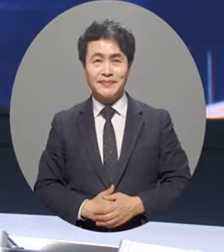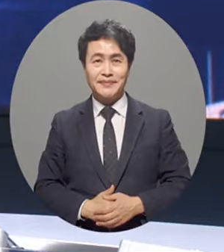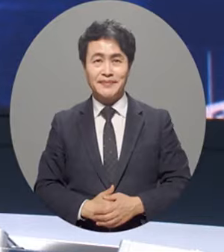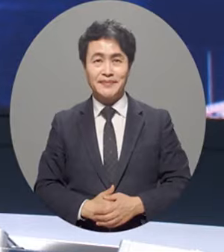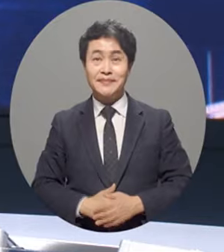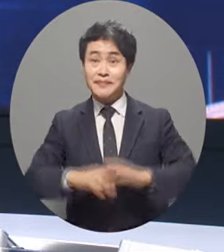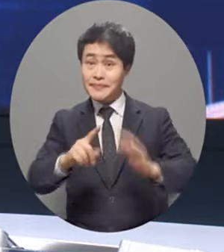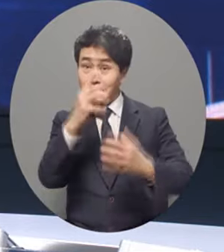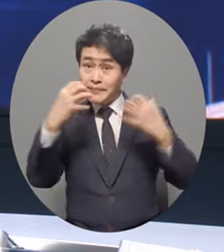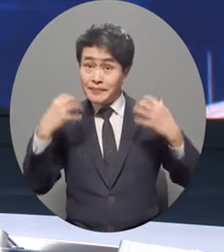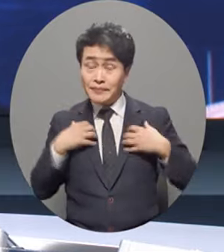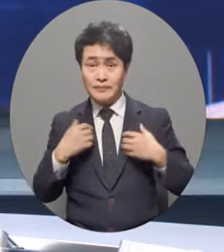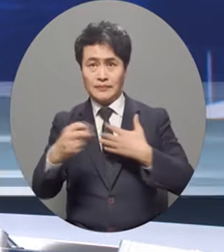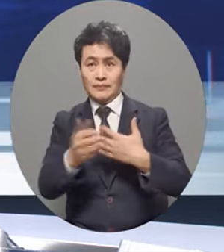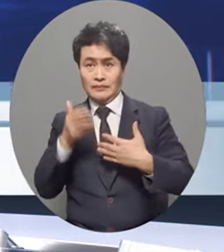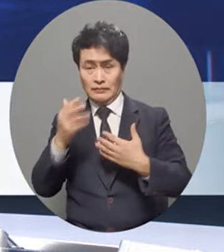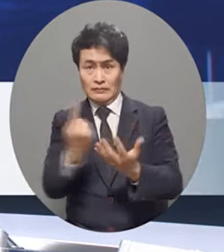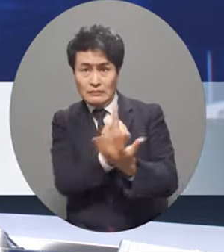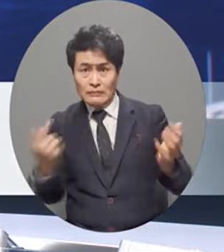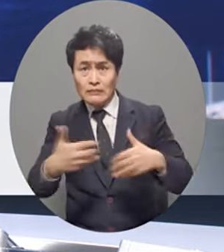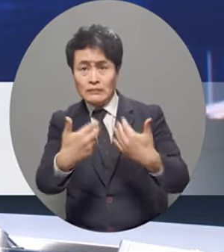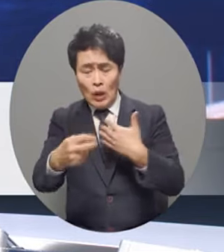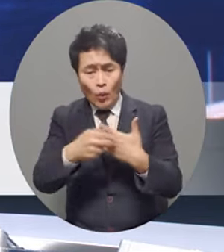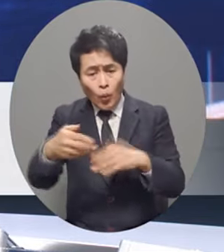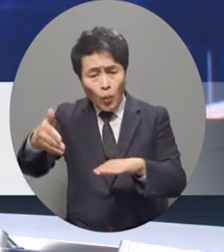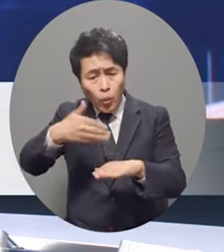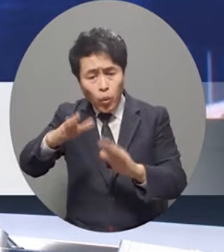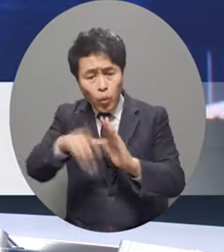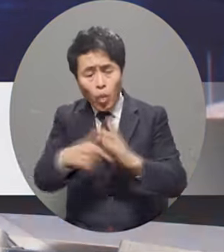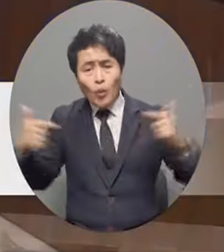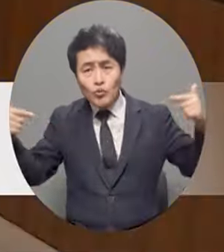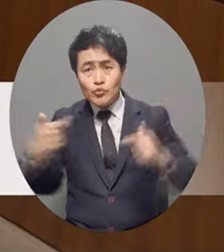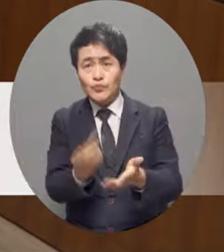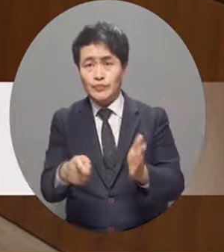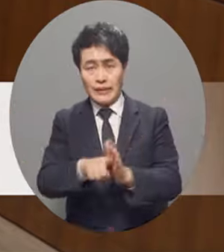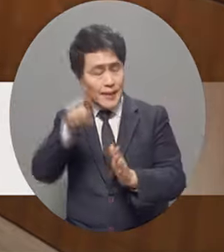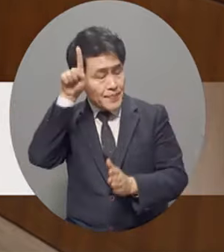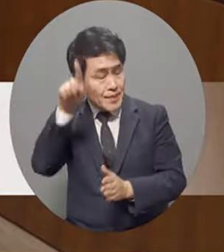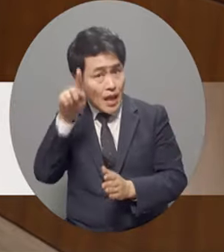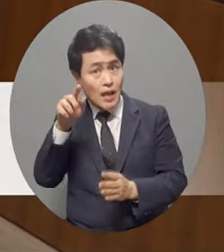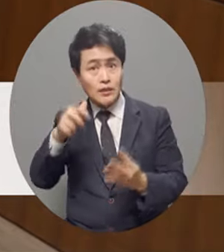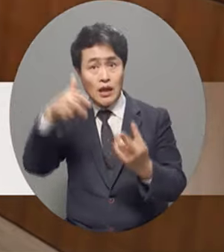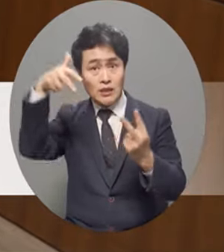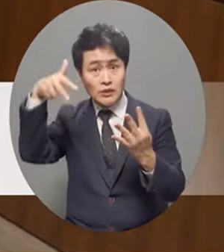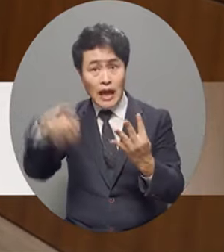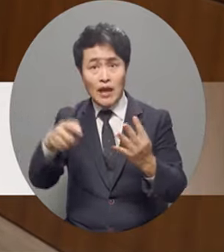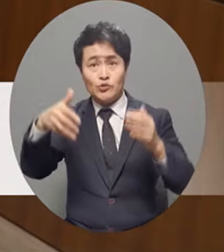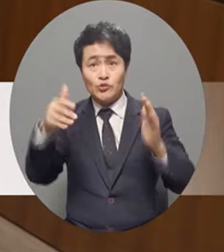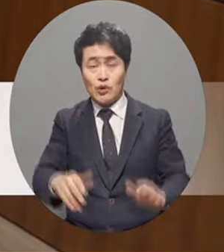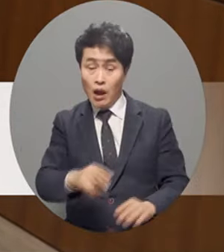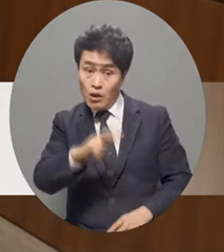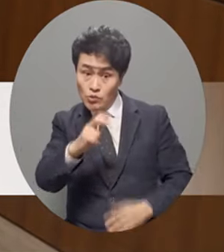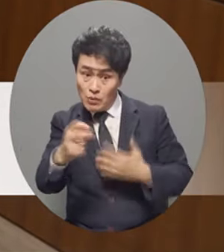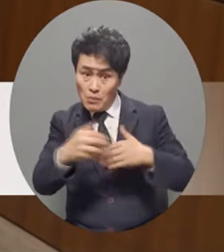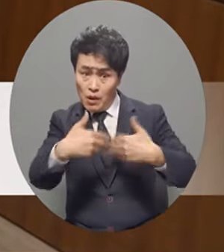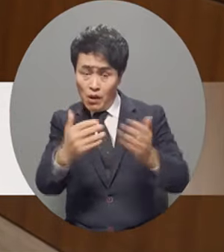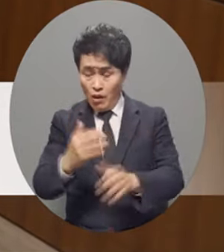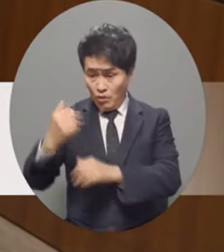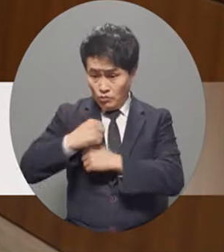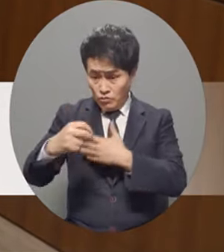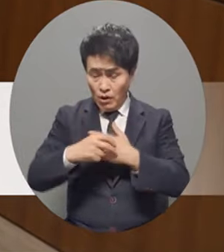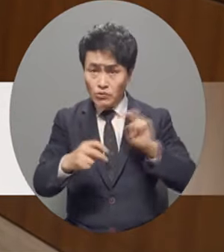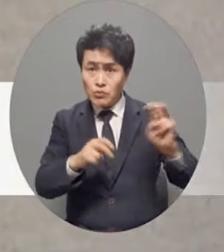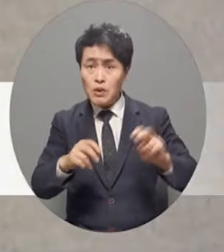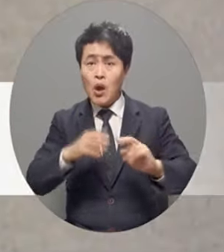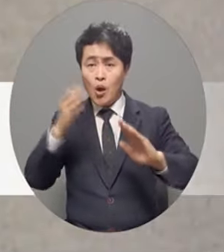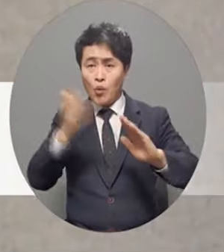(앵커) 정부가 전공의 이탈에 따른 의료 공백을 줄이기 위해 내일부터 4주간 20개